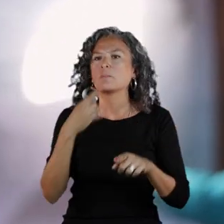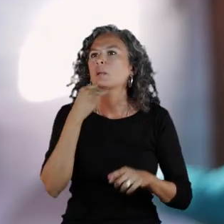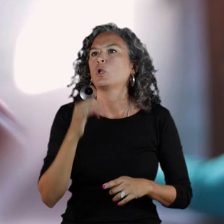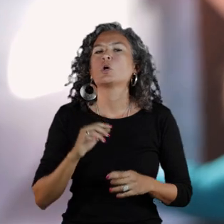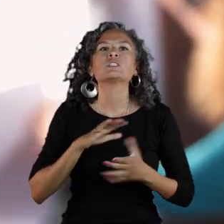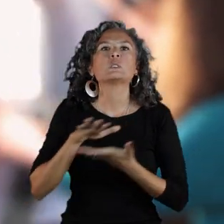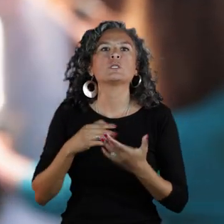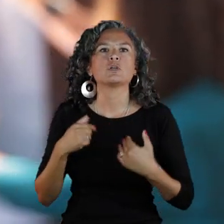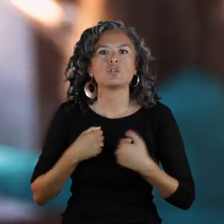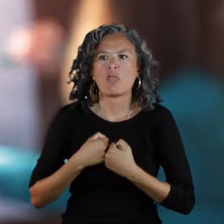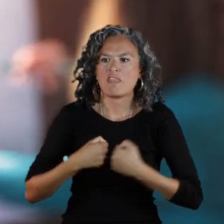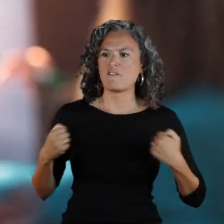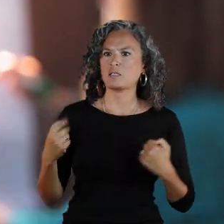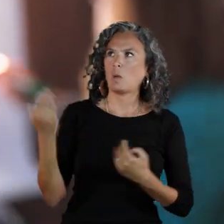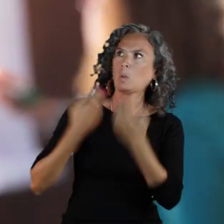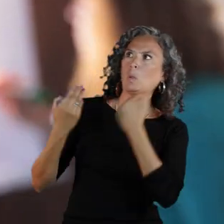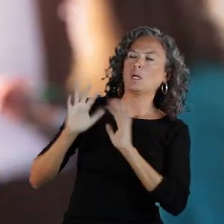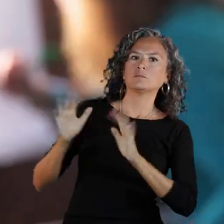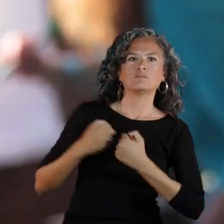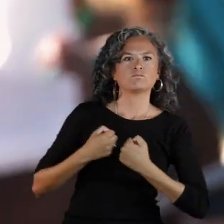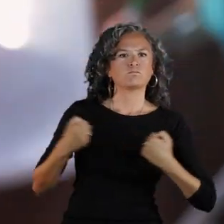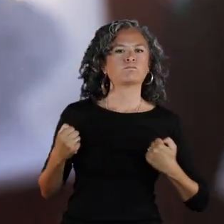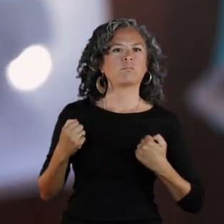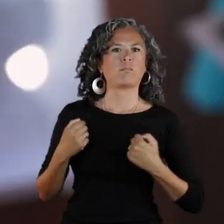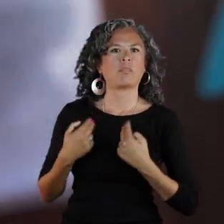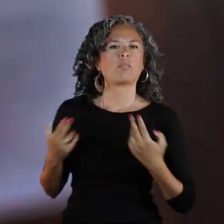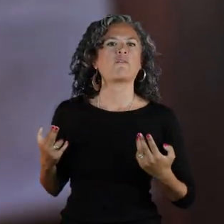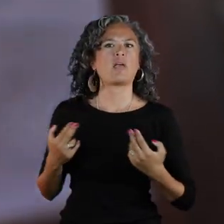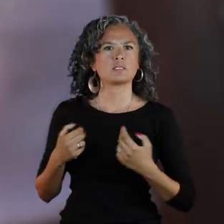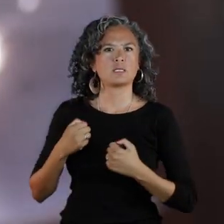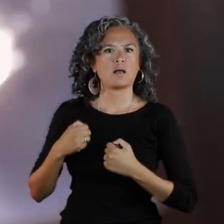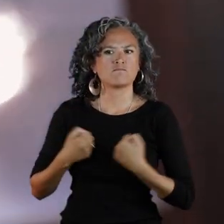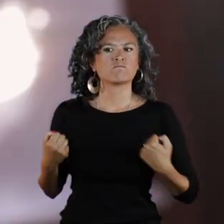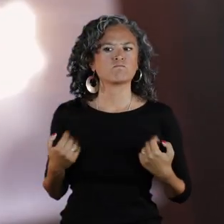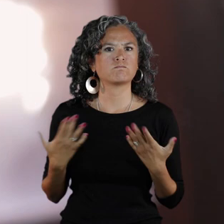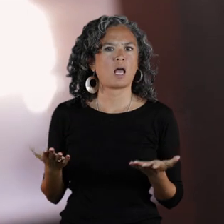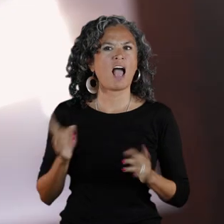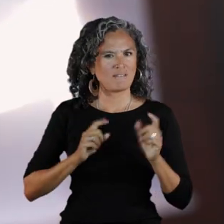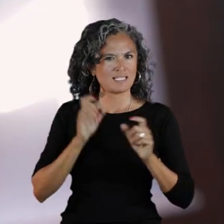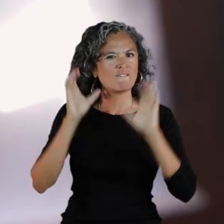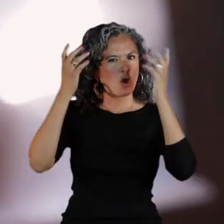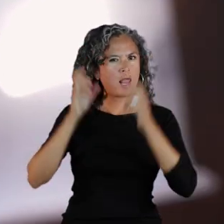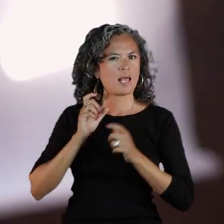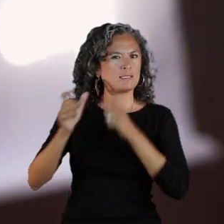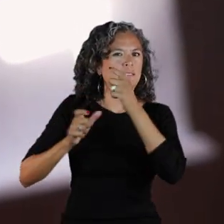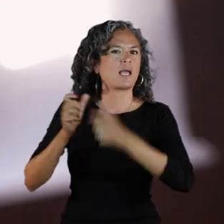con una situación de defensa, porque a veces la mujer se defiende con violencia